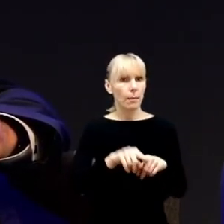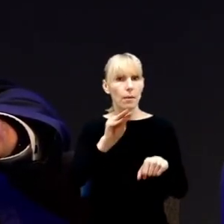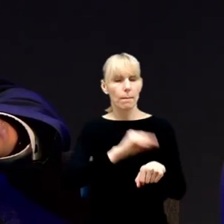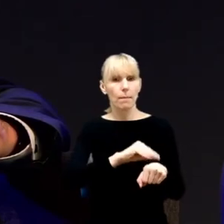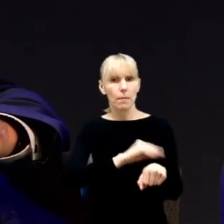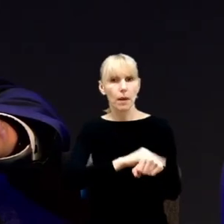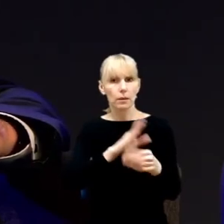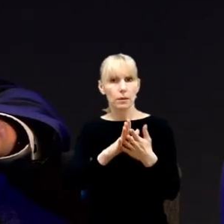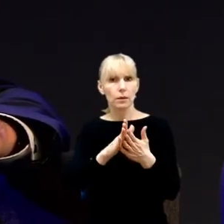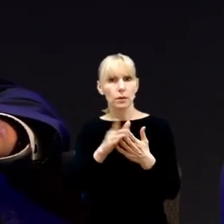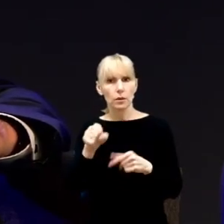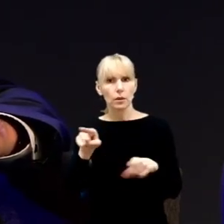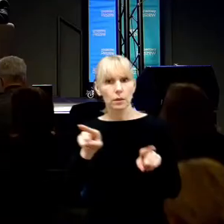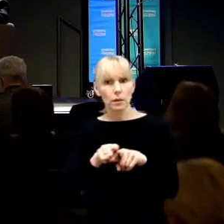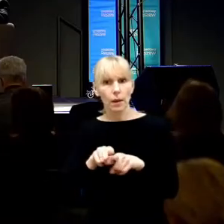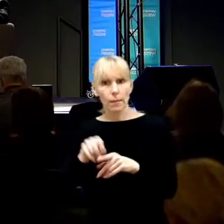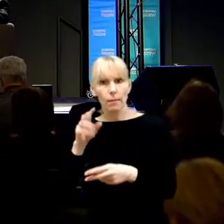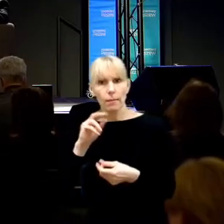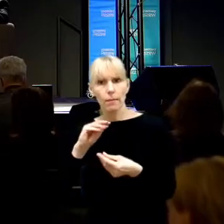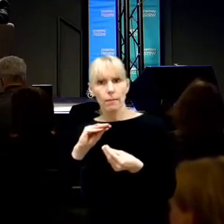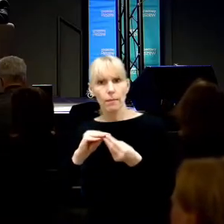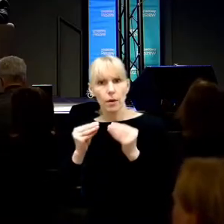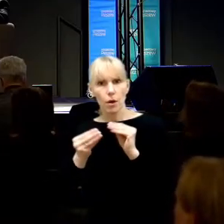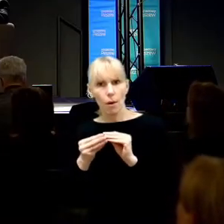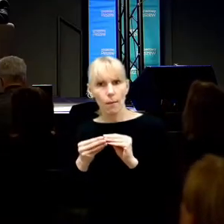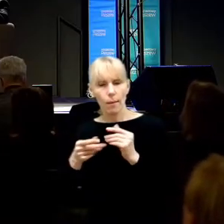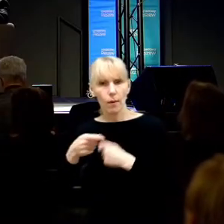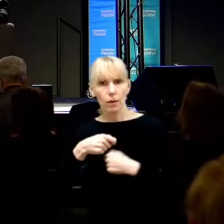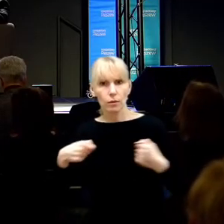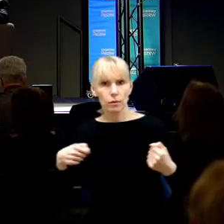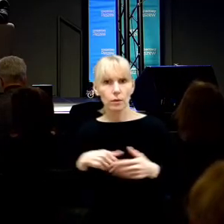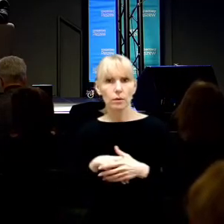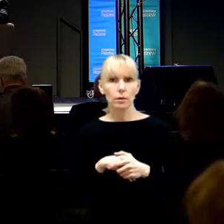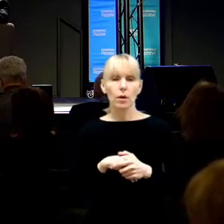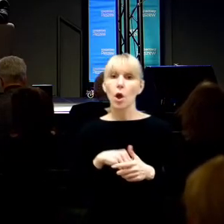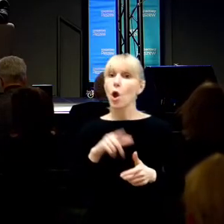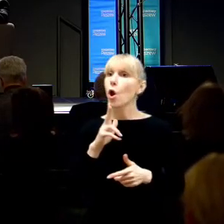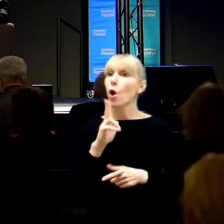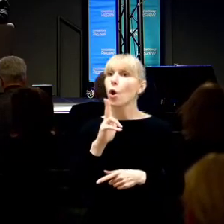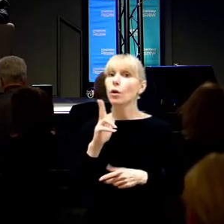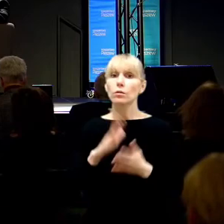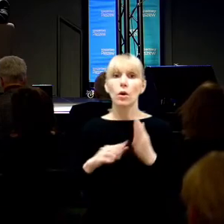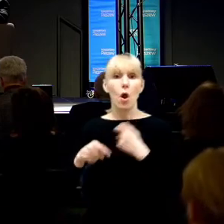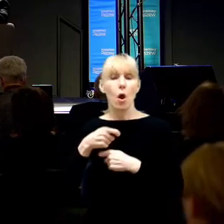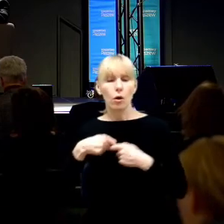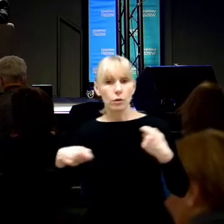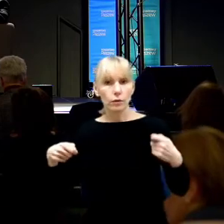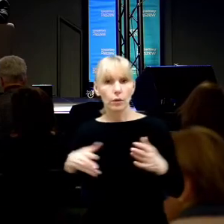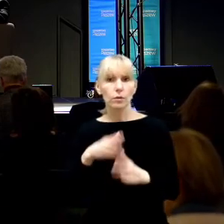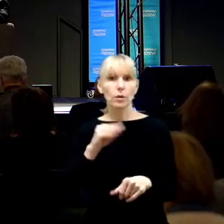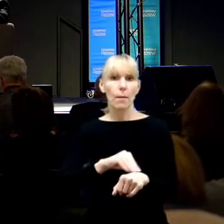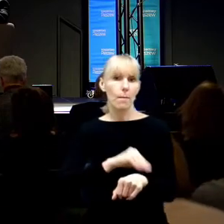którego się tymi metodami już nie udało, że kto rozwiązuje problem tymi samymi metodami oczekując innego rezultatu.